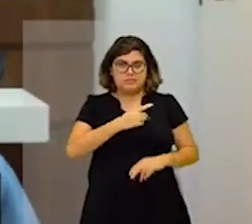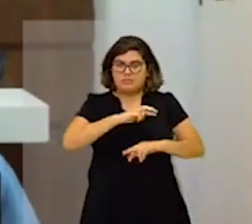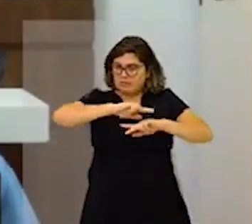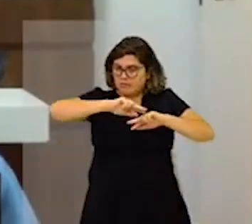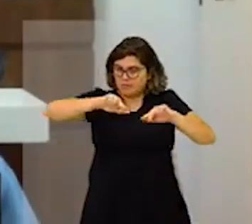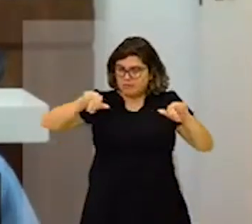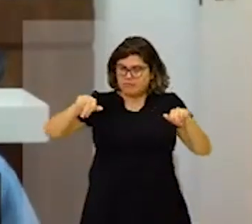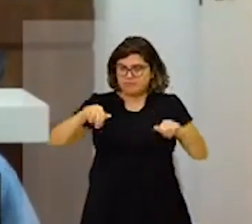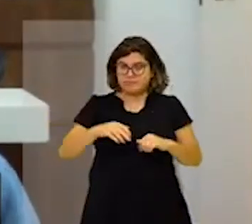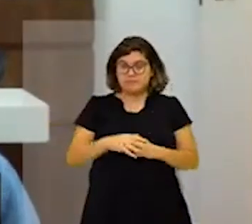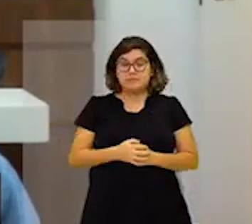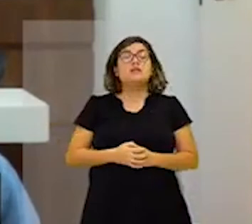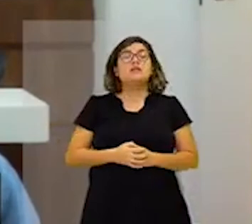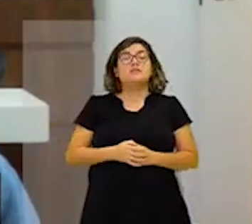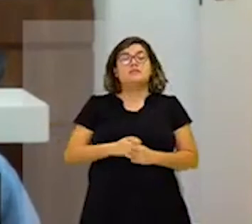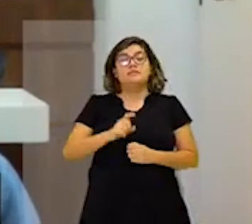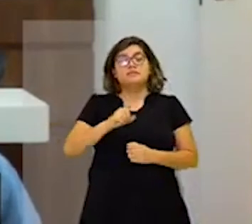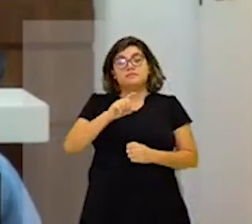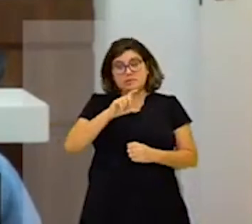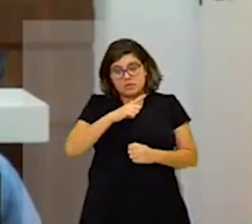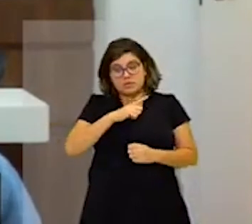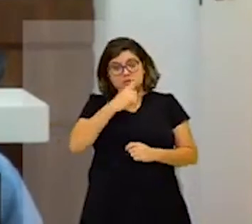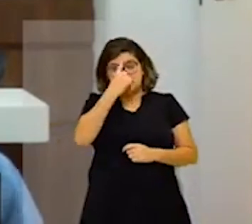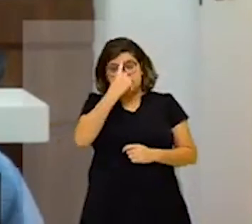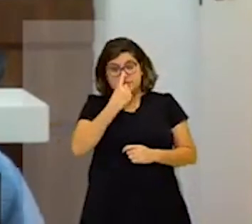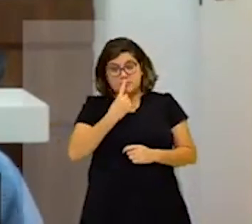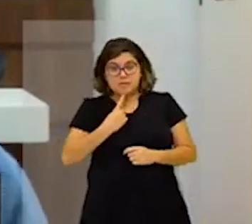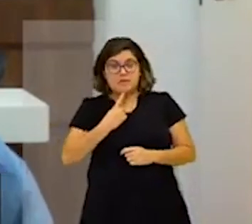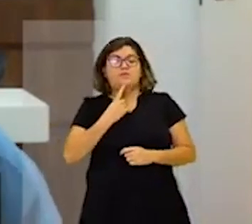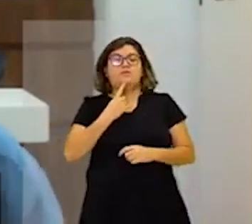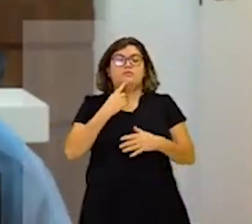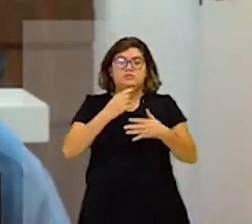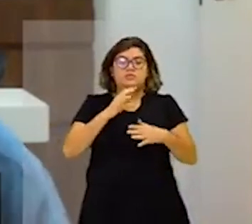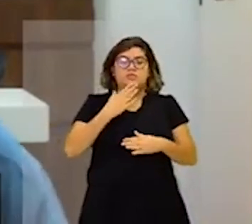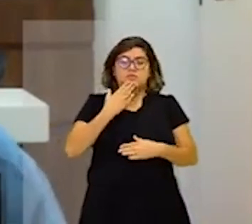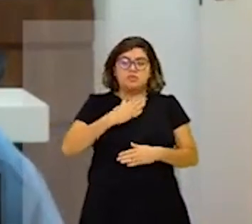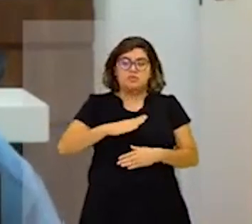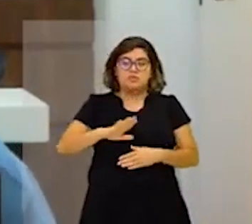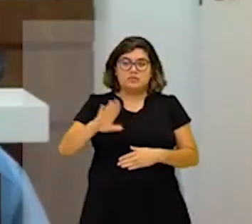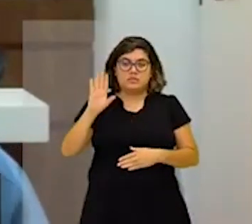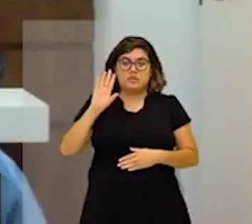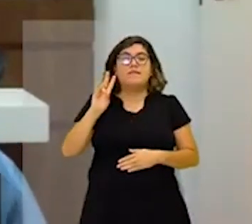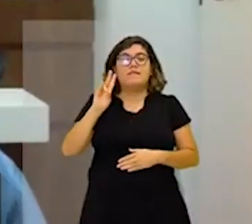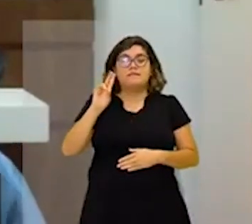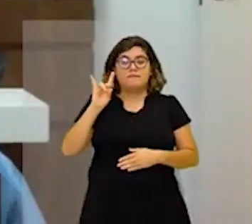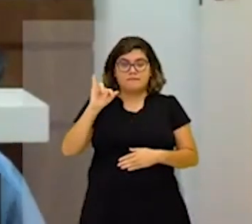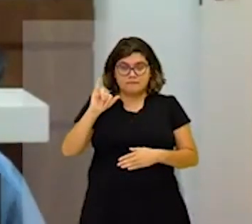e é para esse perfil de candidaturas que vai proporcionalmente mais Ferreira me disse que